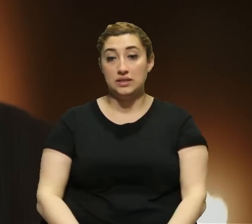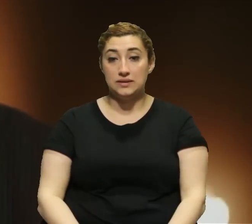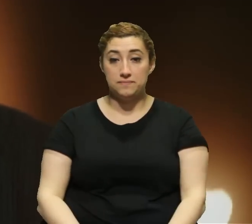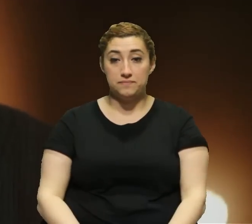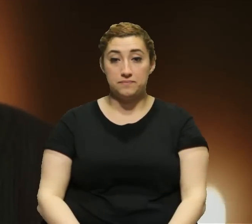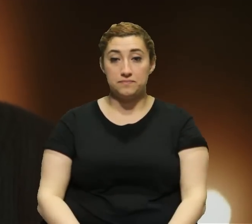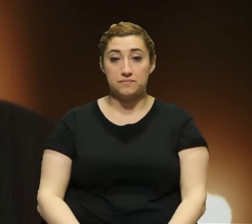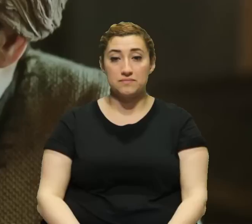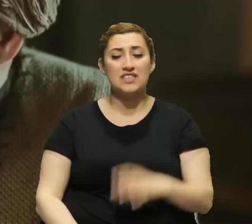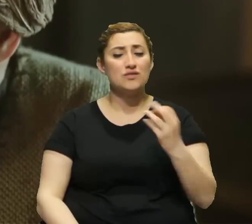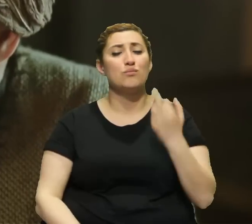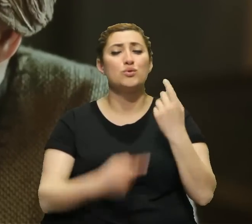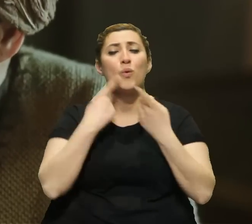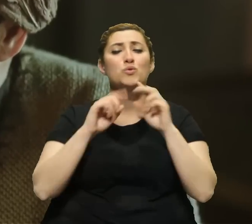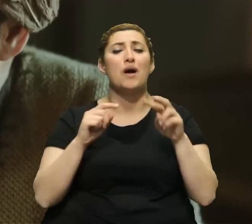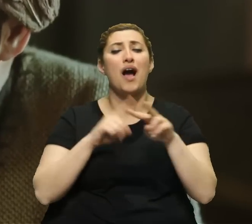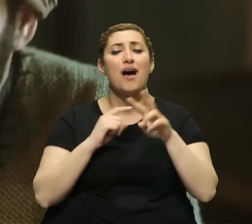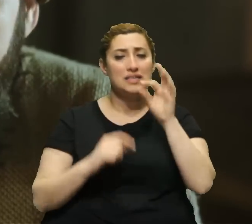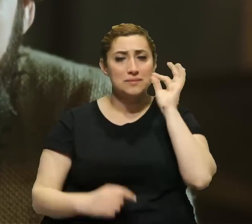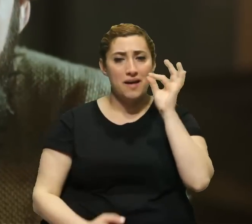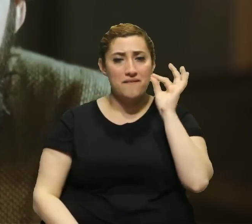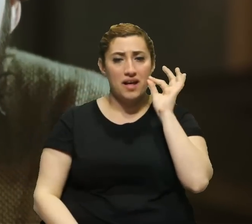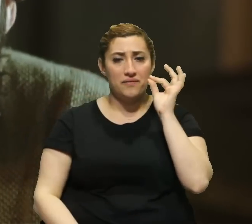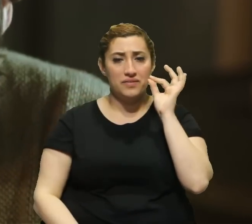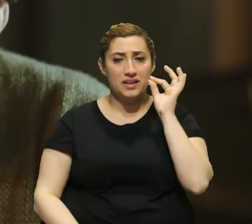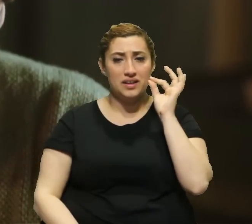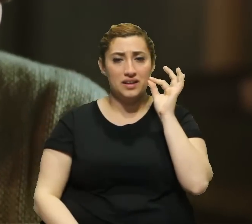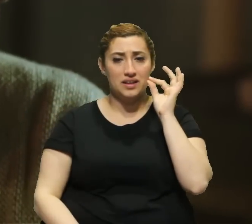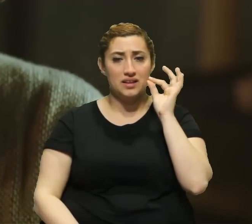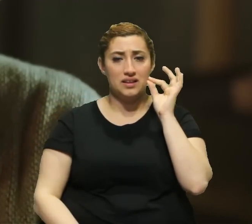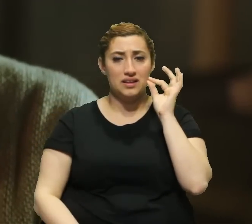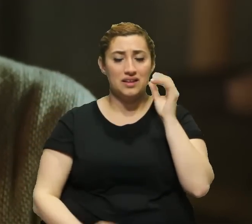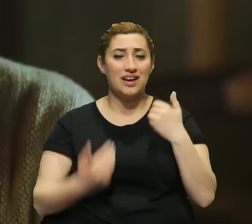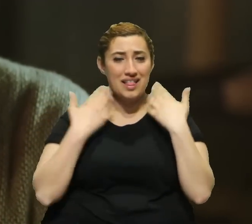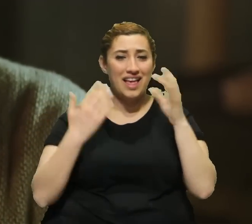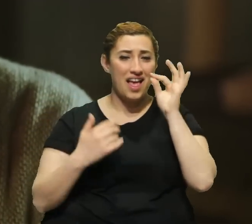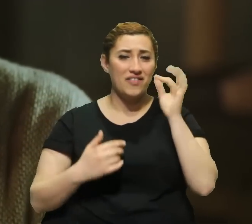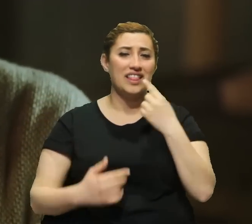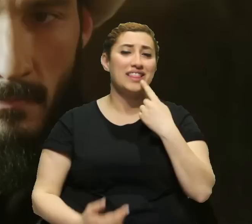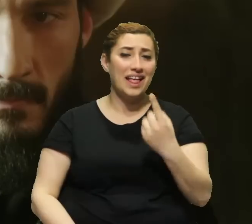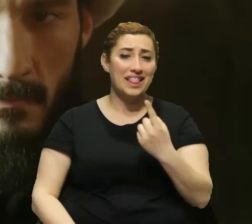Hiç nefesini harcama Kasım Efendi. Kadı Efendi’nin diyeceği...